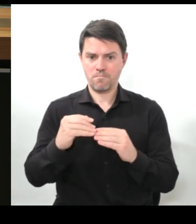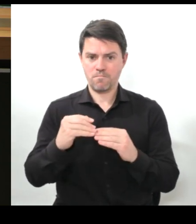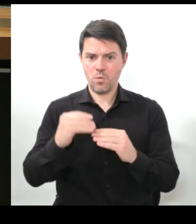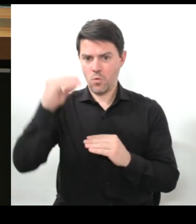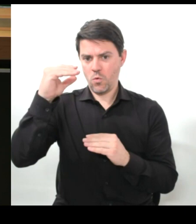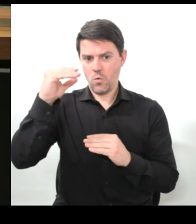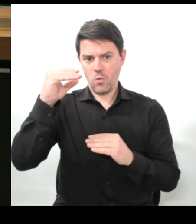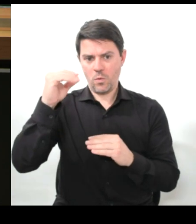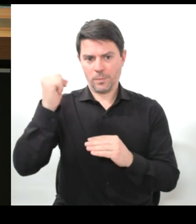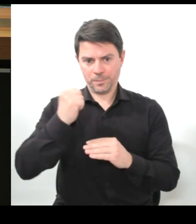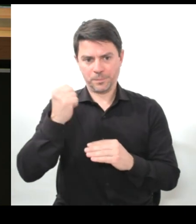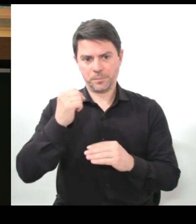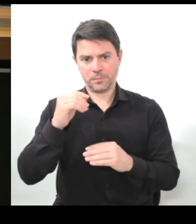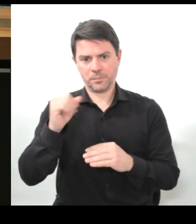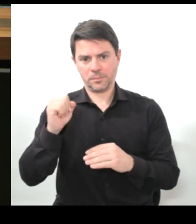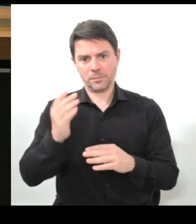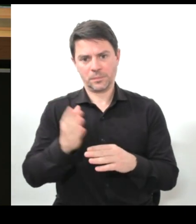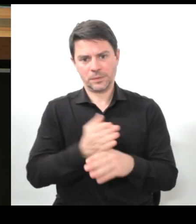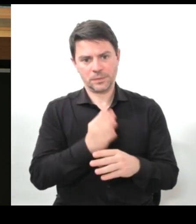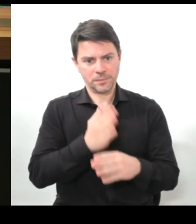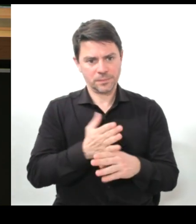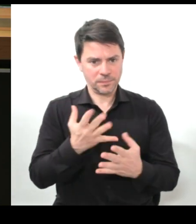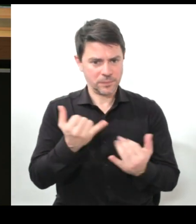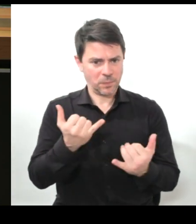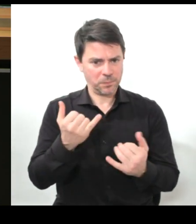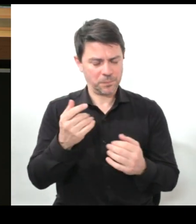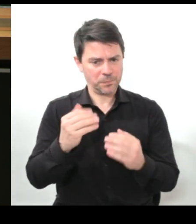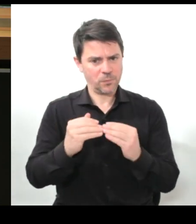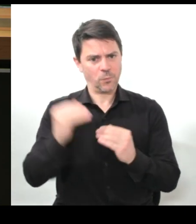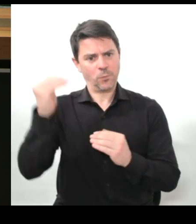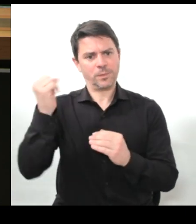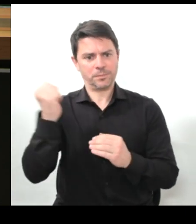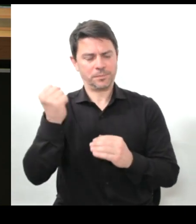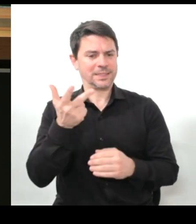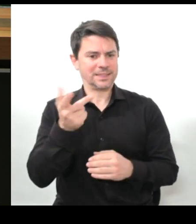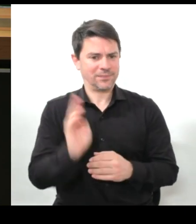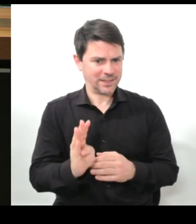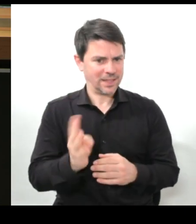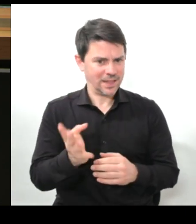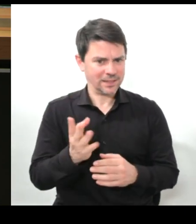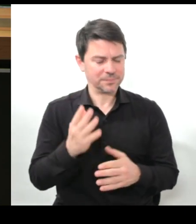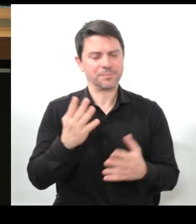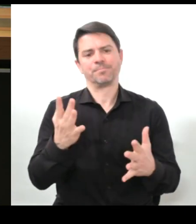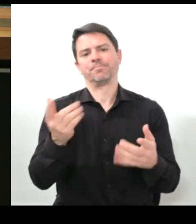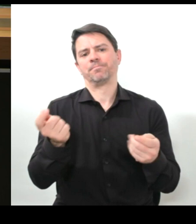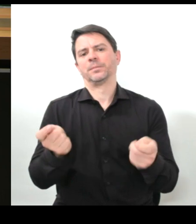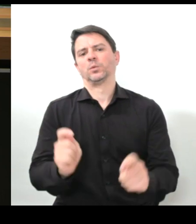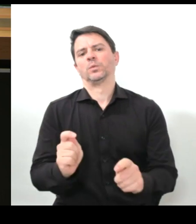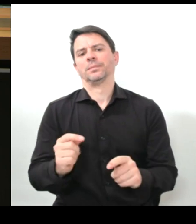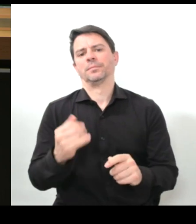Die Mehrheit in diesem Haus hat sich stets für das Proporz Bezirksamt entschieden, mit Beamtinnen und Beamten auf Zeit.